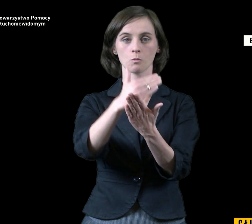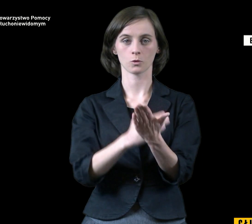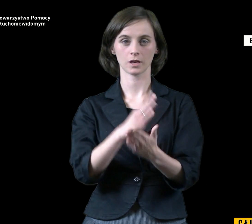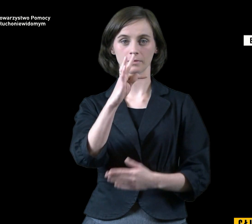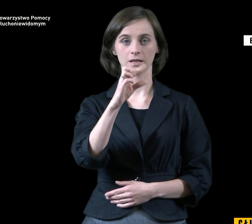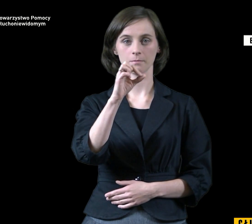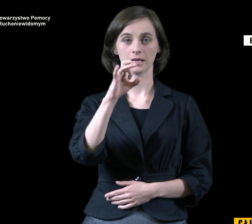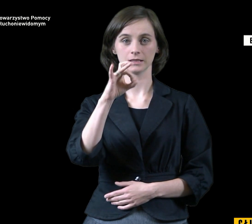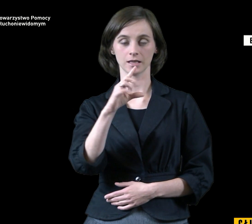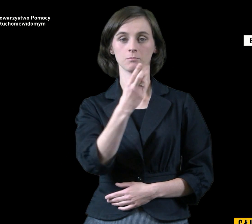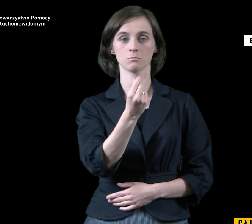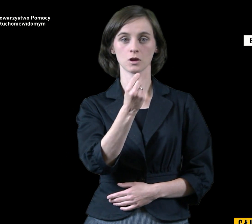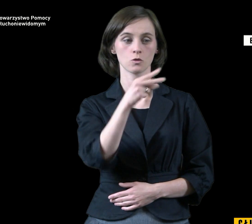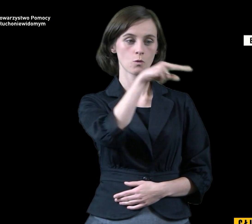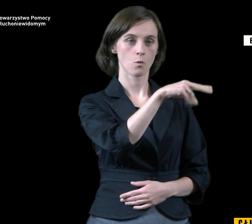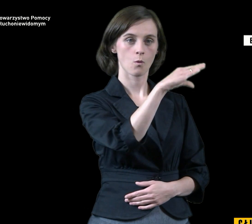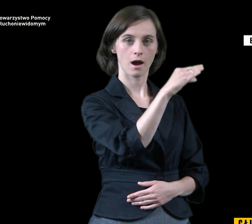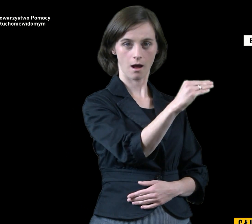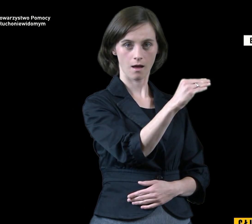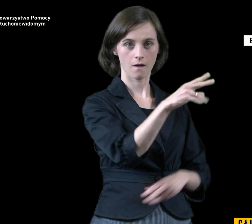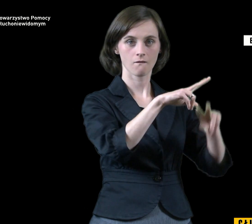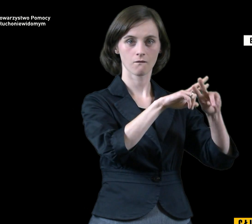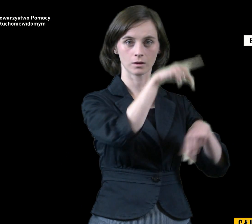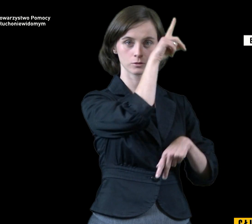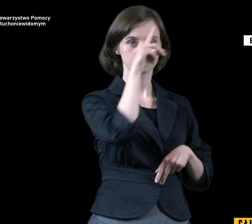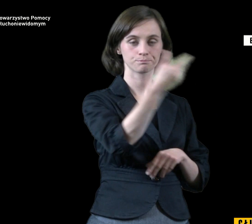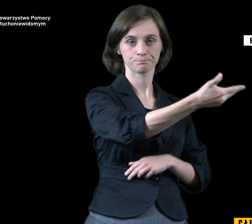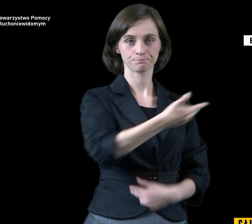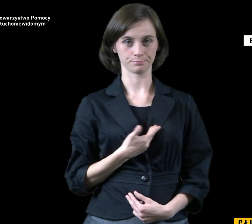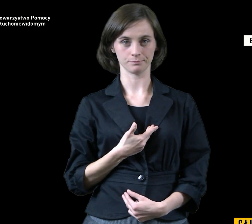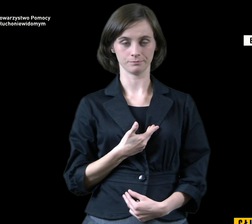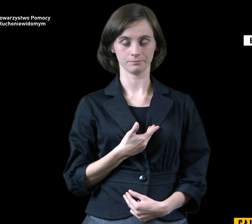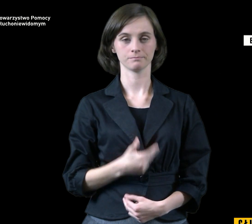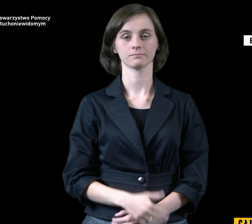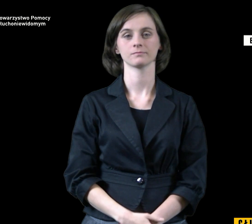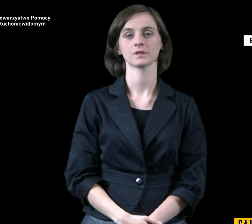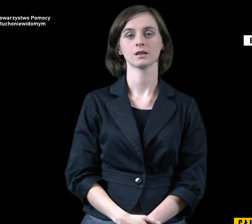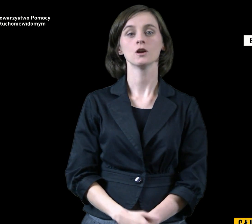Projekt współfinansowany jest ze środków Unii Europejskiej w ramach Europejskiego Funduszu Społecznego.